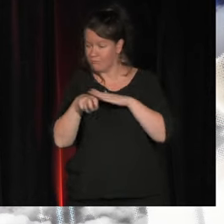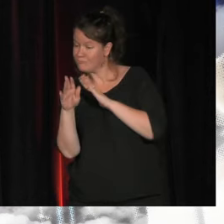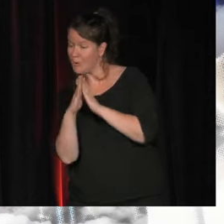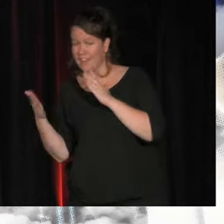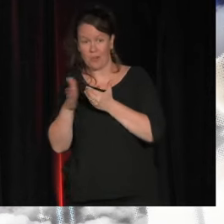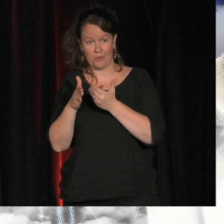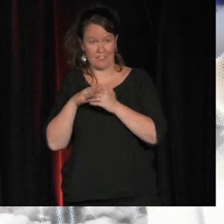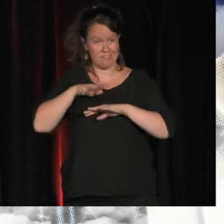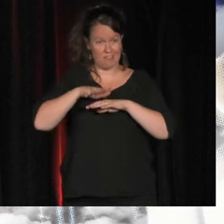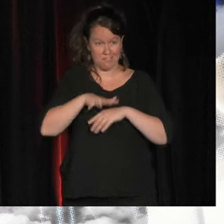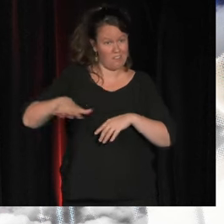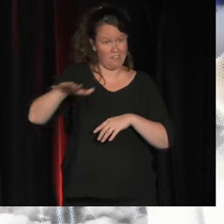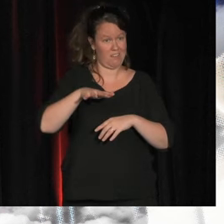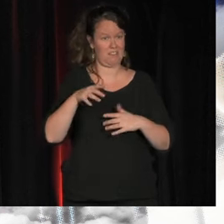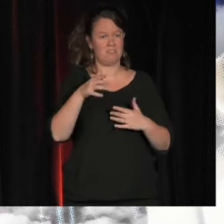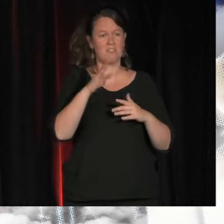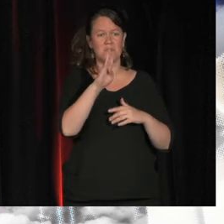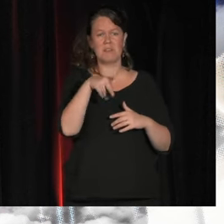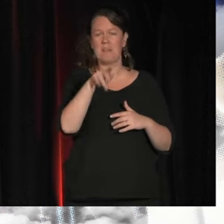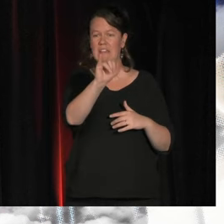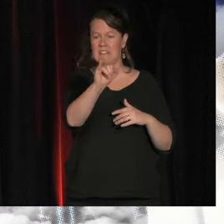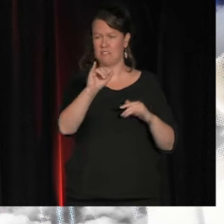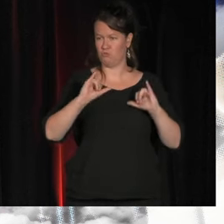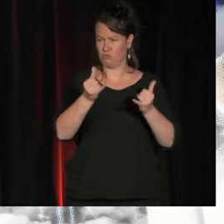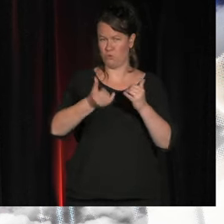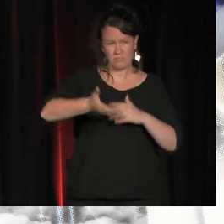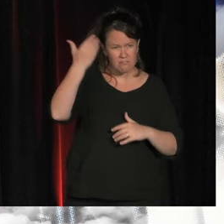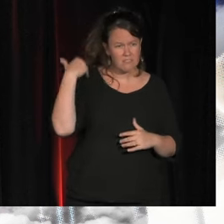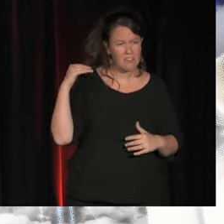La BPI, je pense qu'ils ont commencé à avoir des jeux il y a peut-être 15 ans maintenant, un truc comme ça.